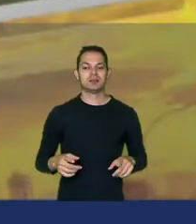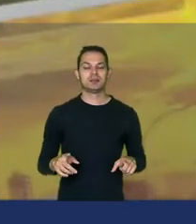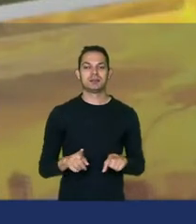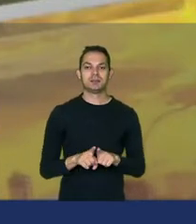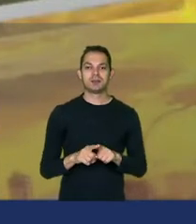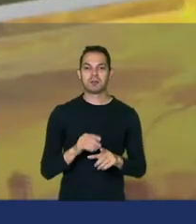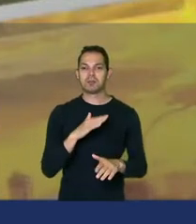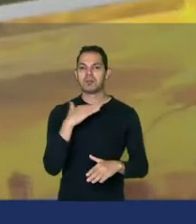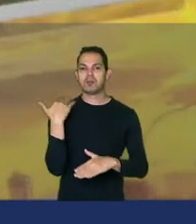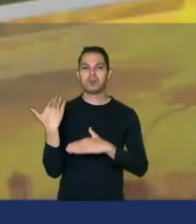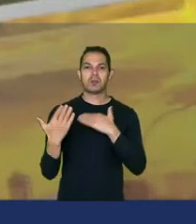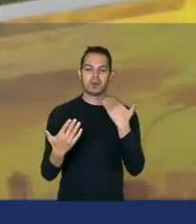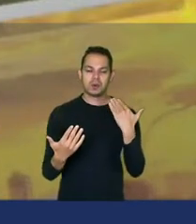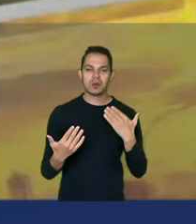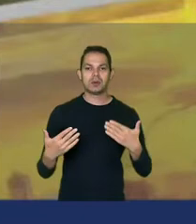O DESEMPREGO, COM AS MORTES,